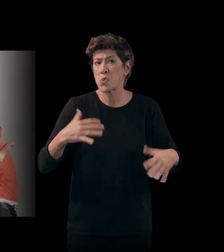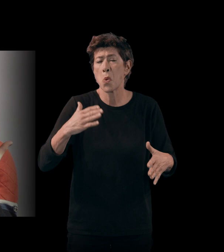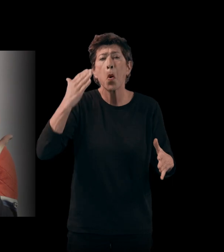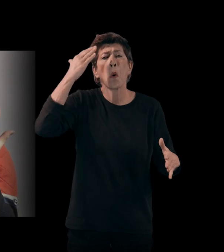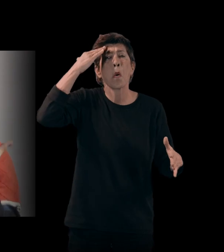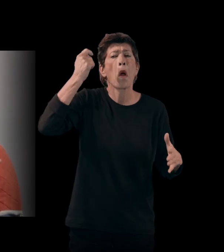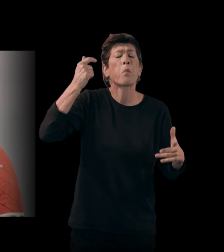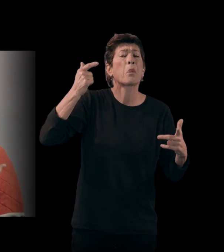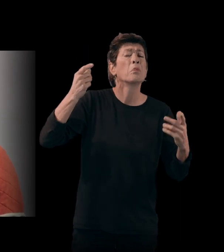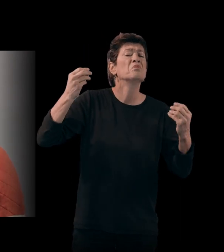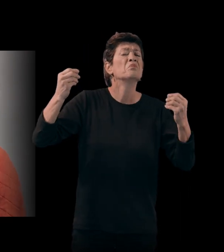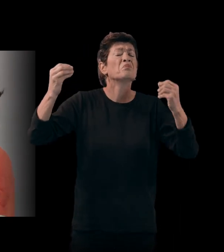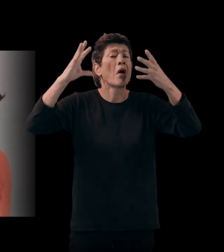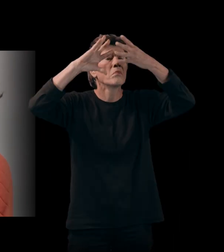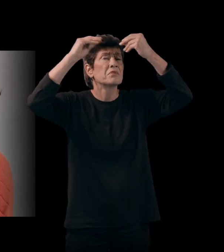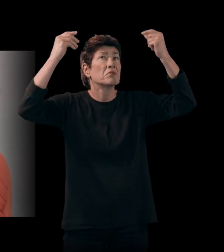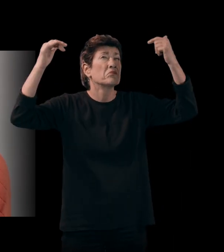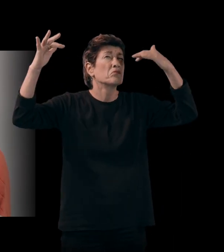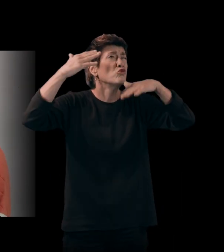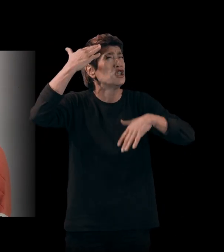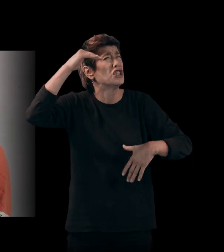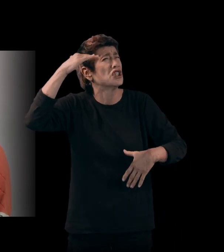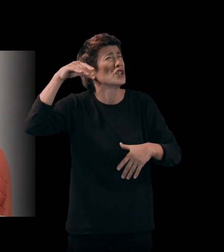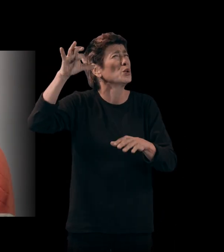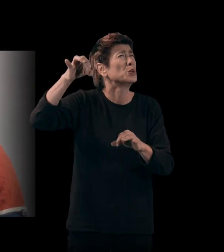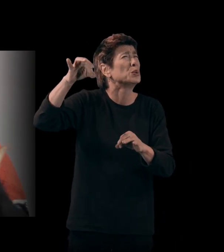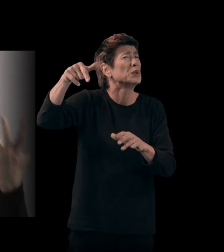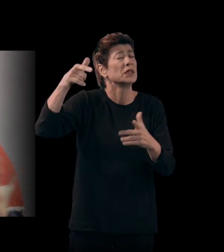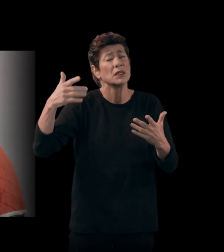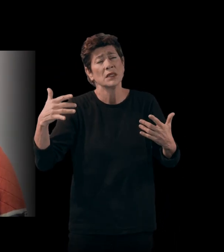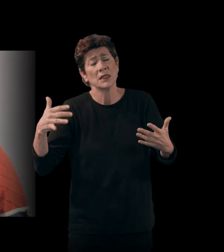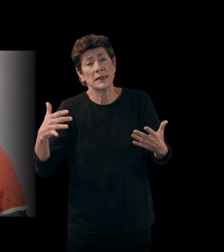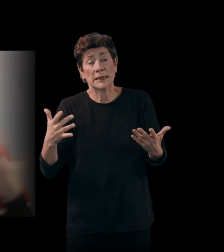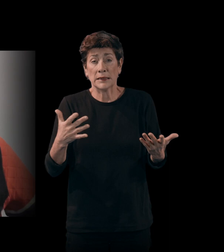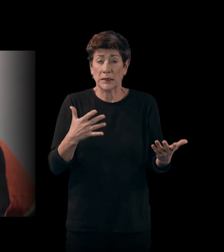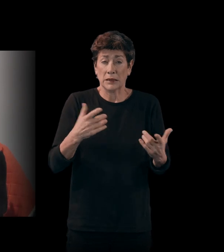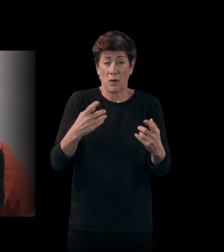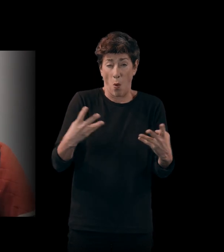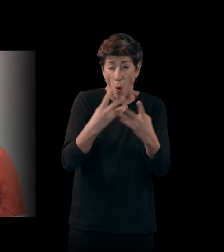un peu de manière abstraite. Et voilà, cette idée des combats dans la jungle, pour le dire un